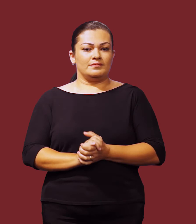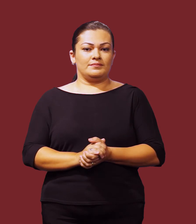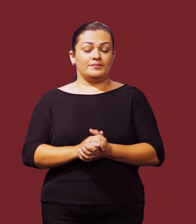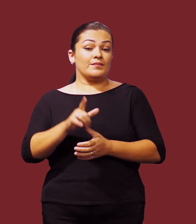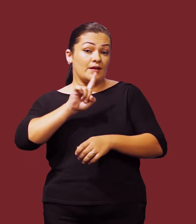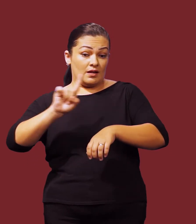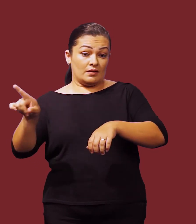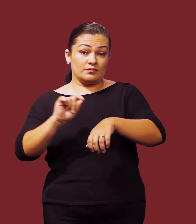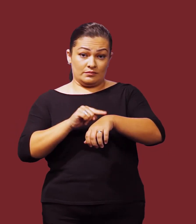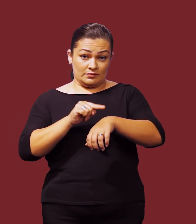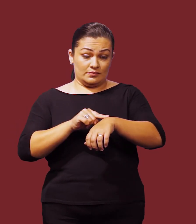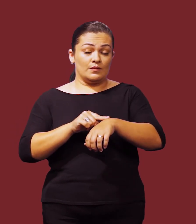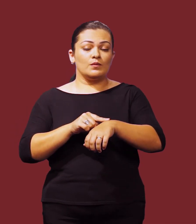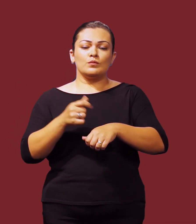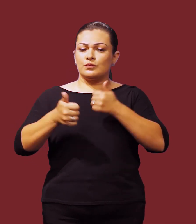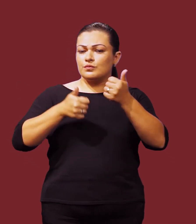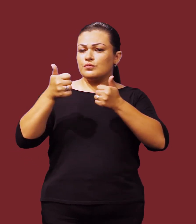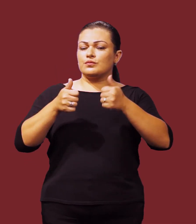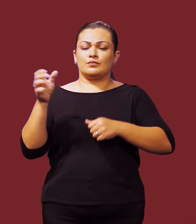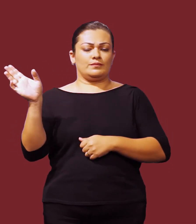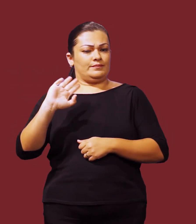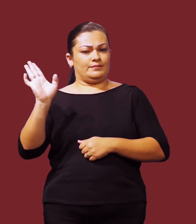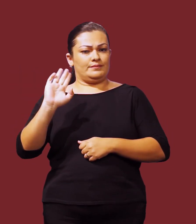Ah, e antes de sair, curte o meu vídeo, bom fim de semana !